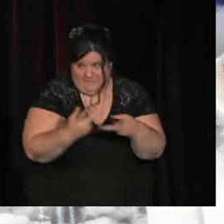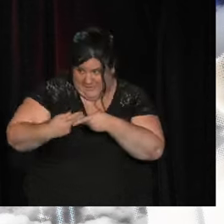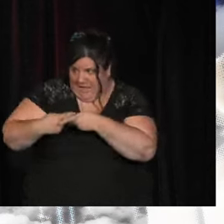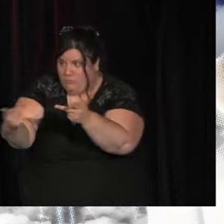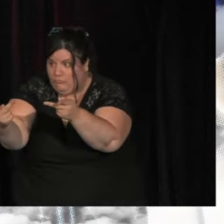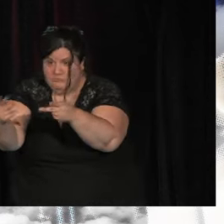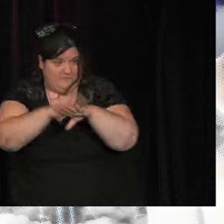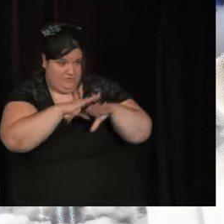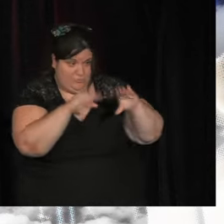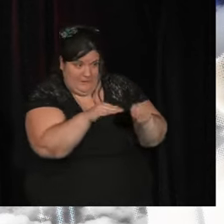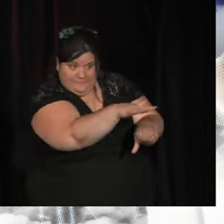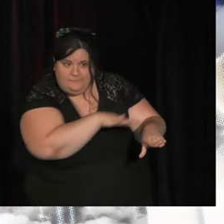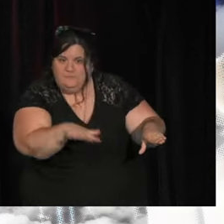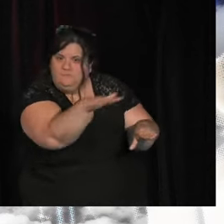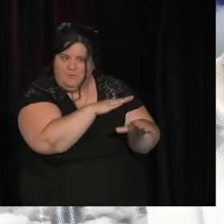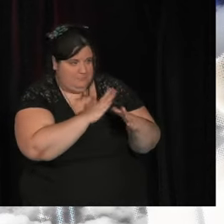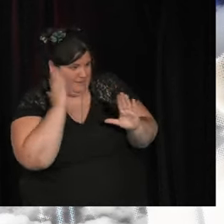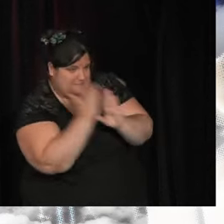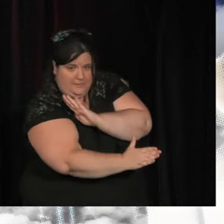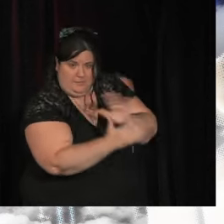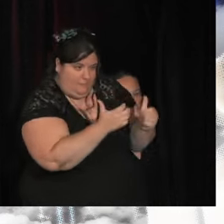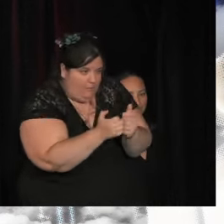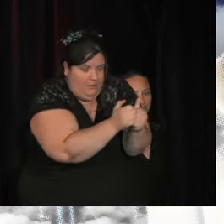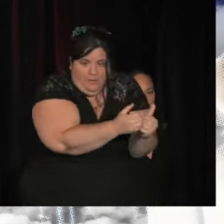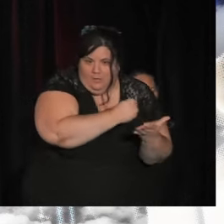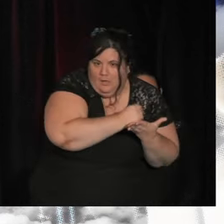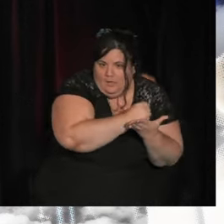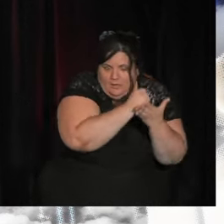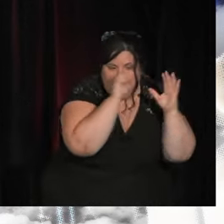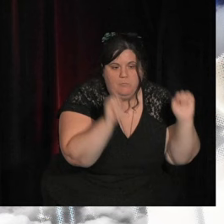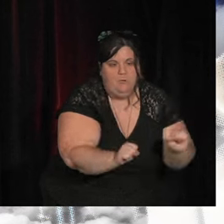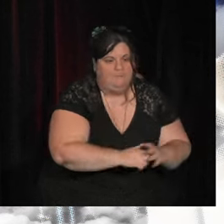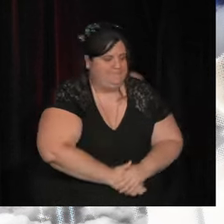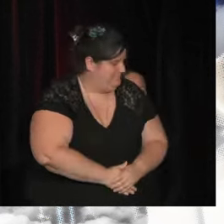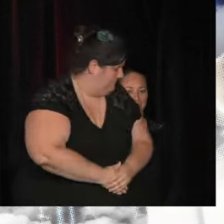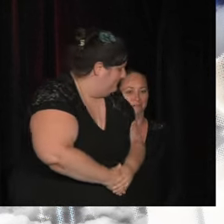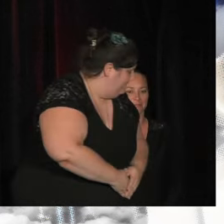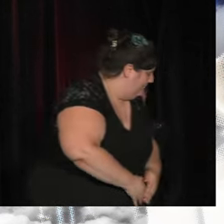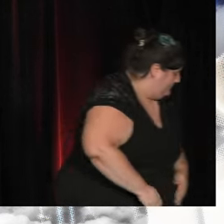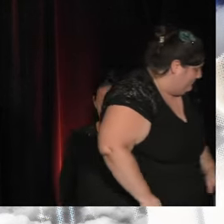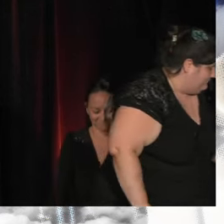il est jouable à la BlizzCon directement. Et ça, ça va être quand même un gros flex. C'est un énorme flex.